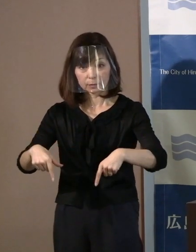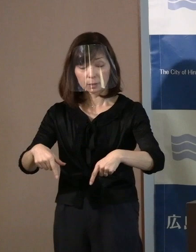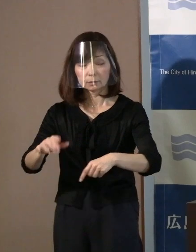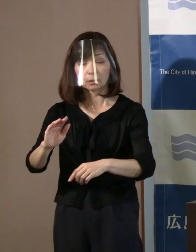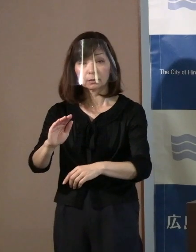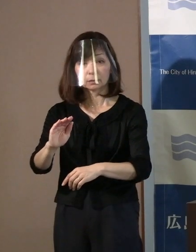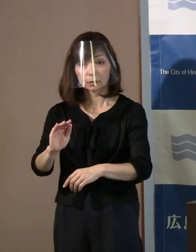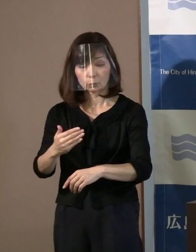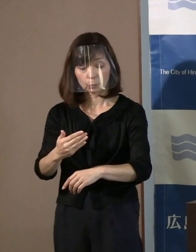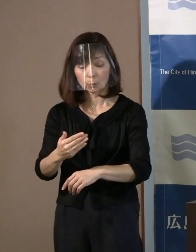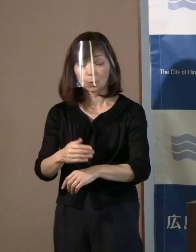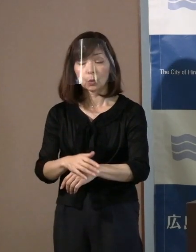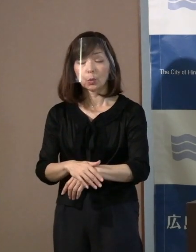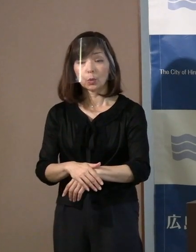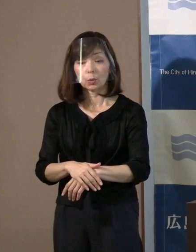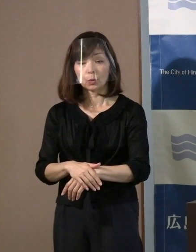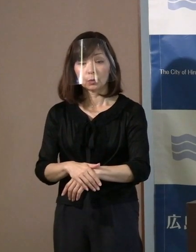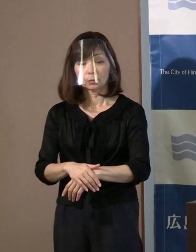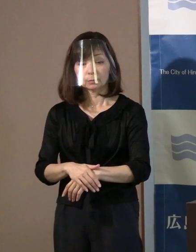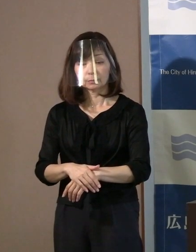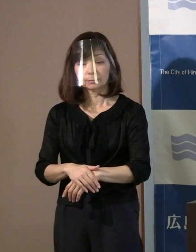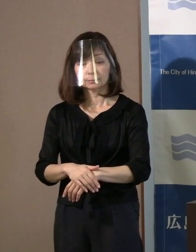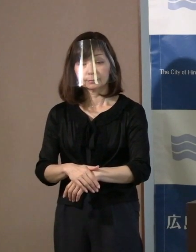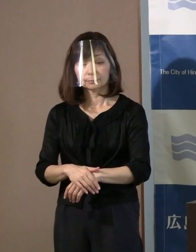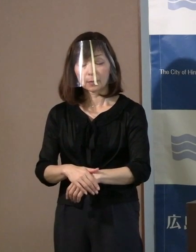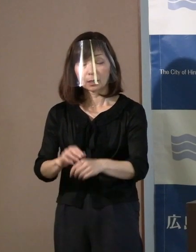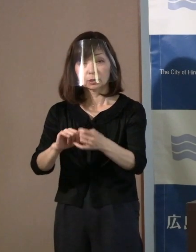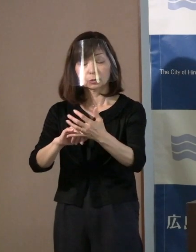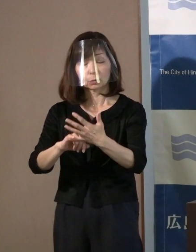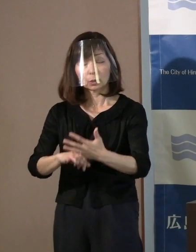逆に､それが発したからか どうか知りませんけれども､